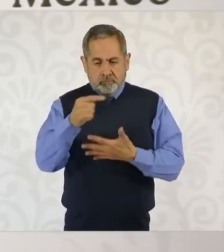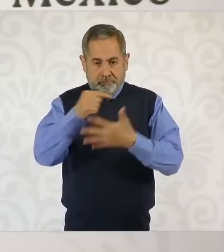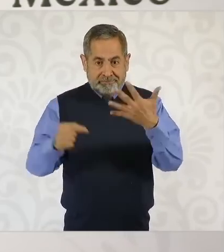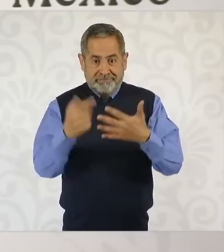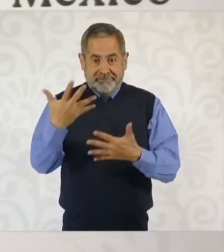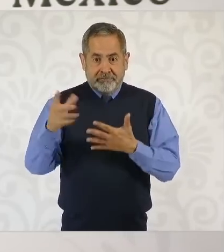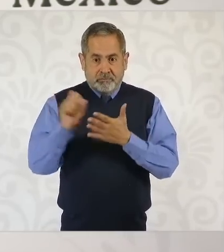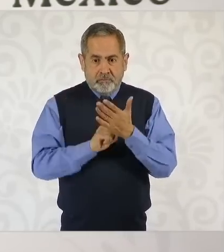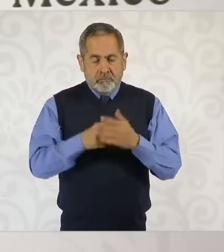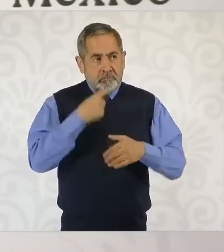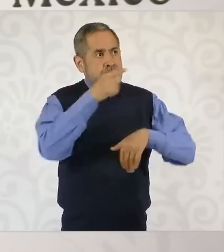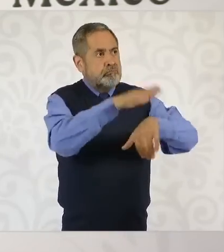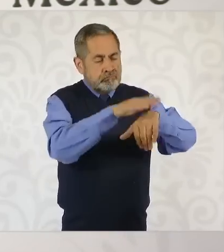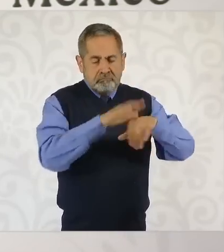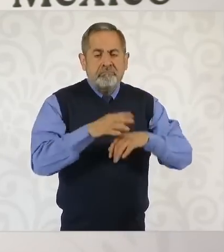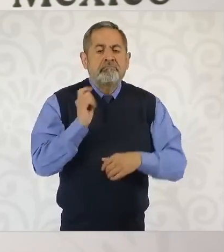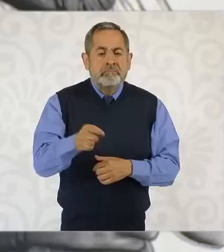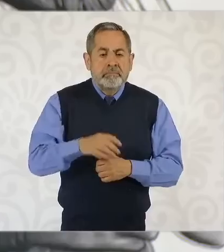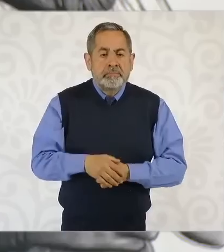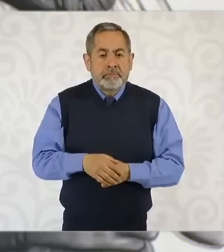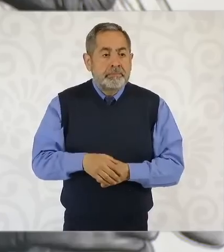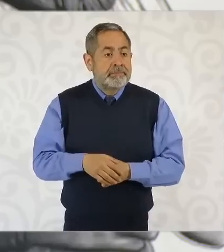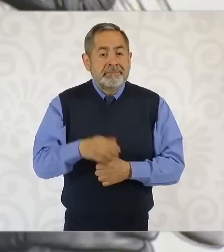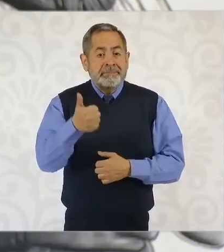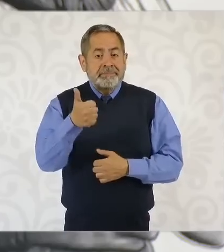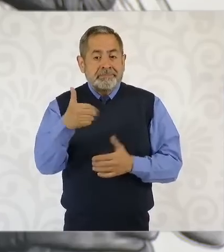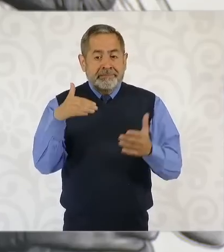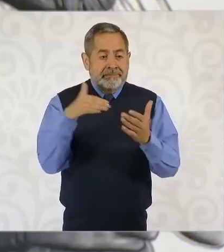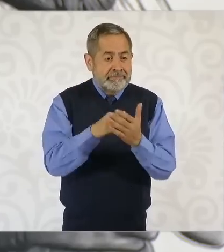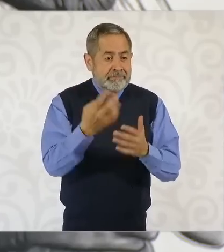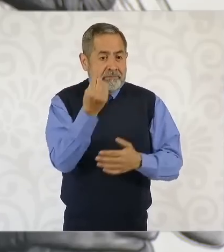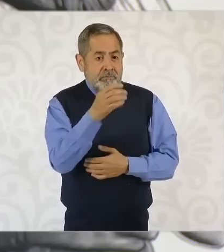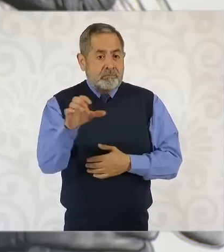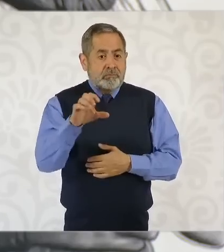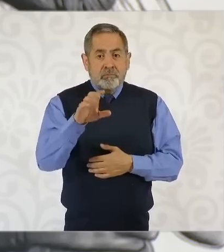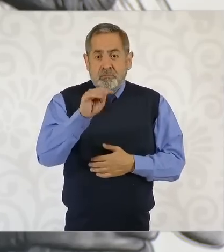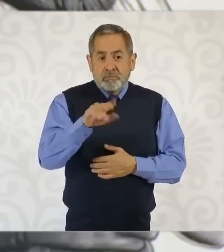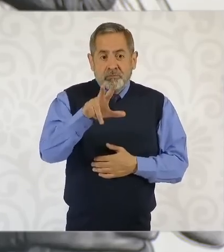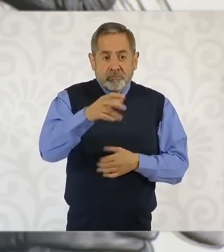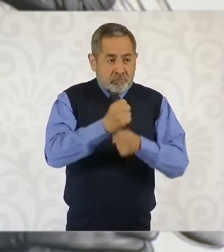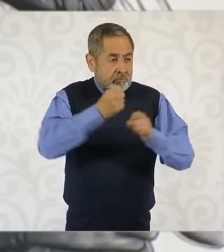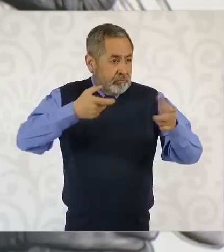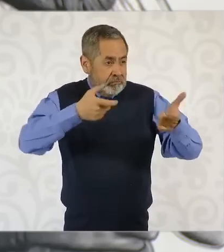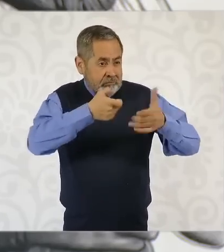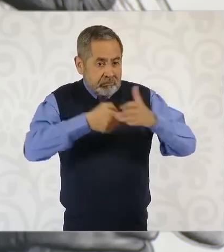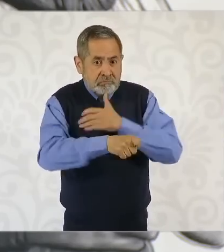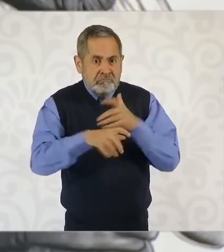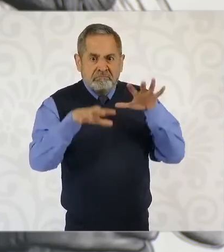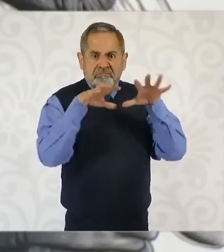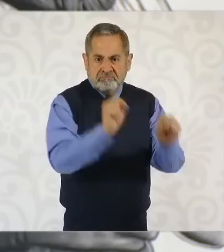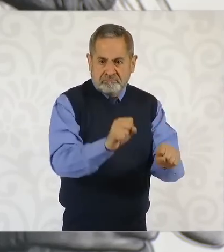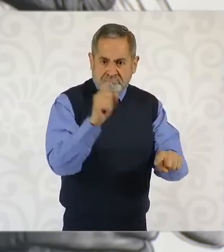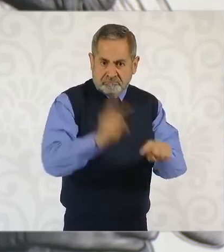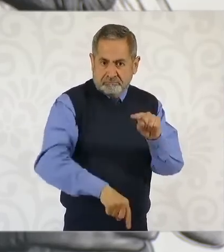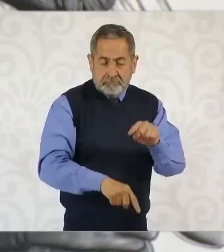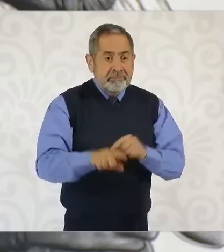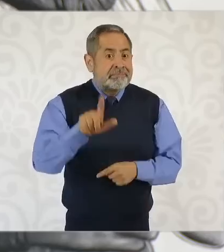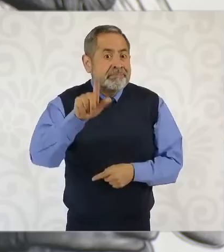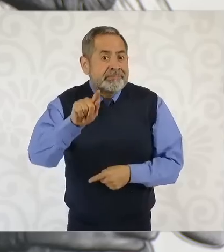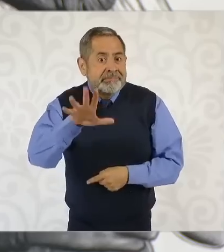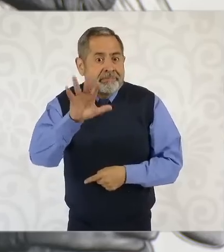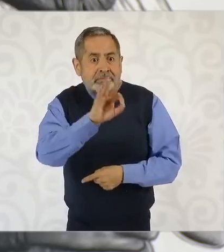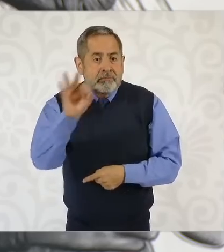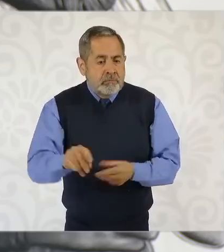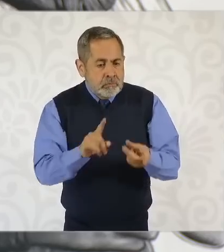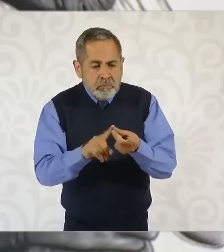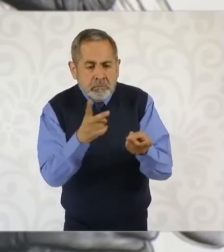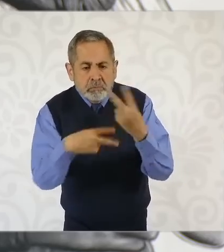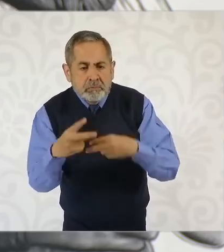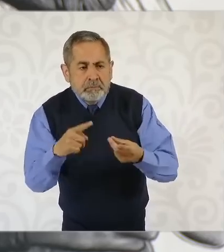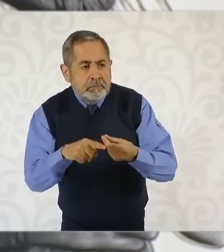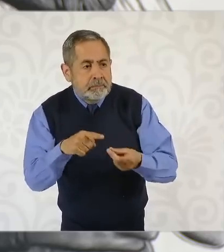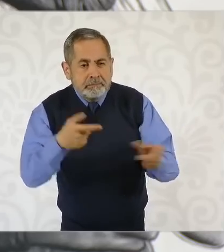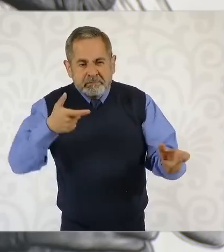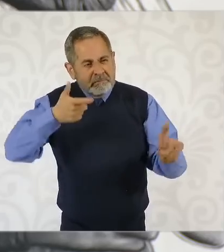aseguramiento de 6998 armas de fuego 75 por de las cuales provienen de los Estados Unidos y de